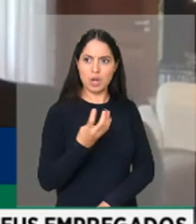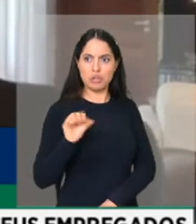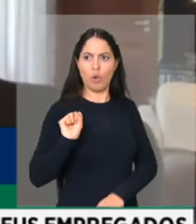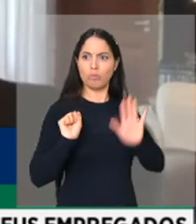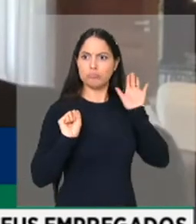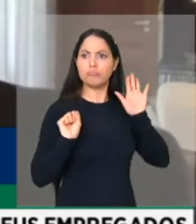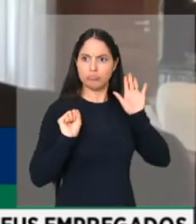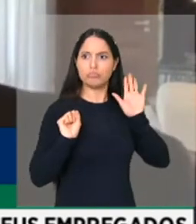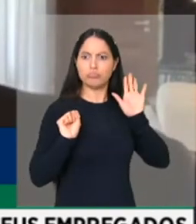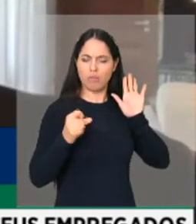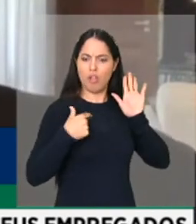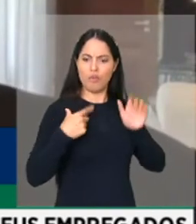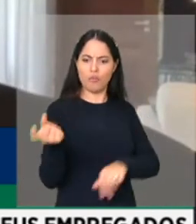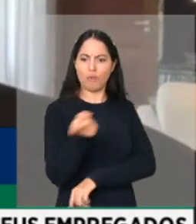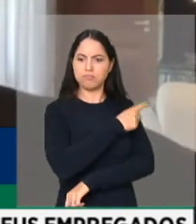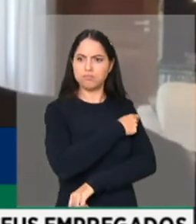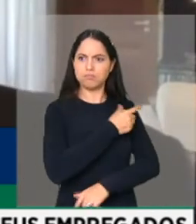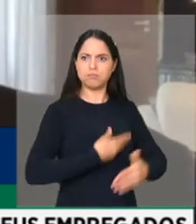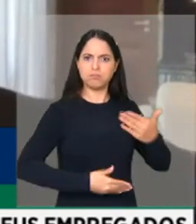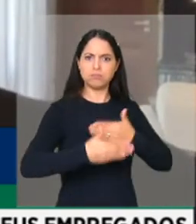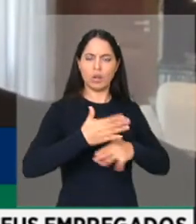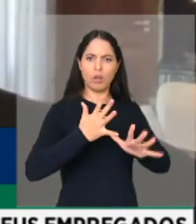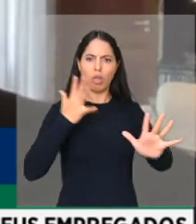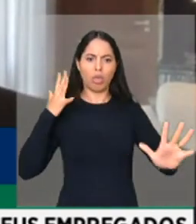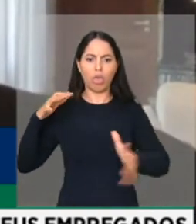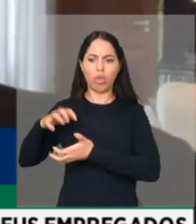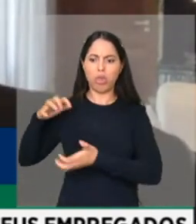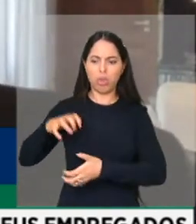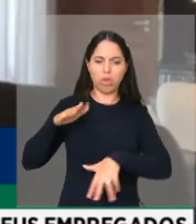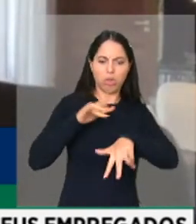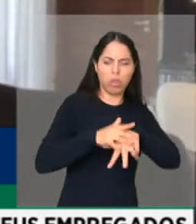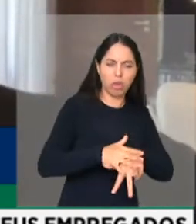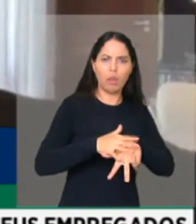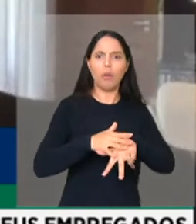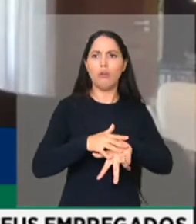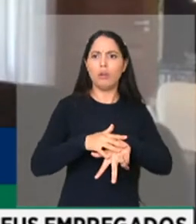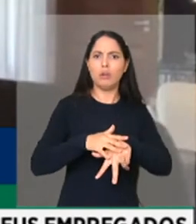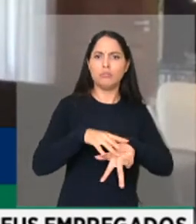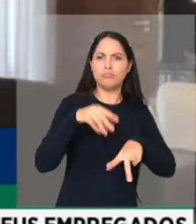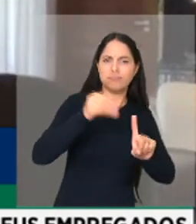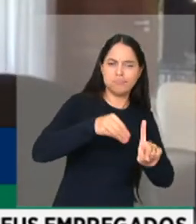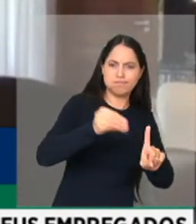PRONTO, COMPRO PRA MINHA FAMÍ LIA, A EMPRESA, VACINO, E VOU TOMAR NA FRENTE DOS IDOSOS, DOS QUE TÊM DOENÇAS, OS